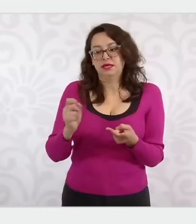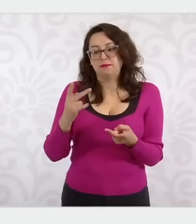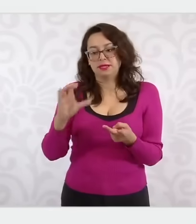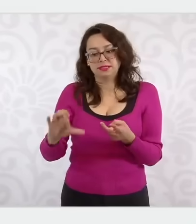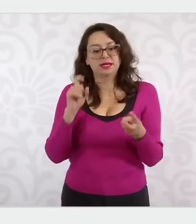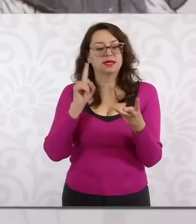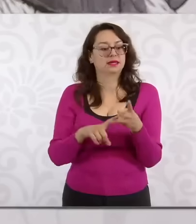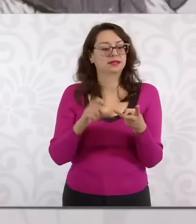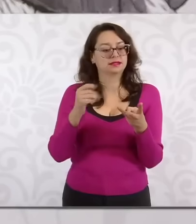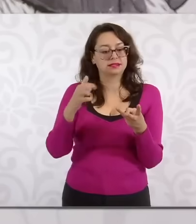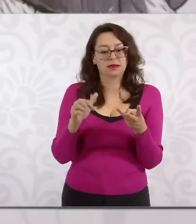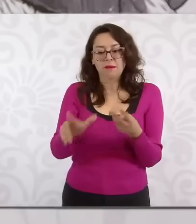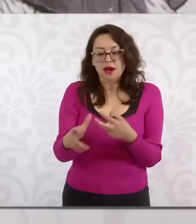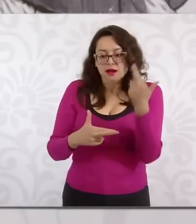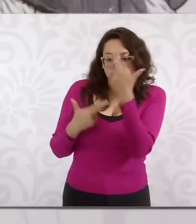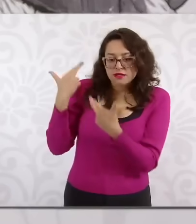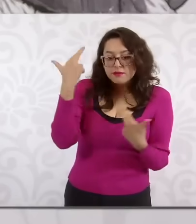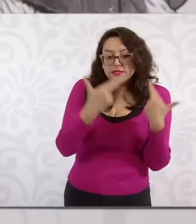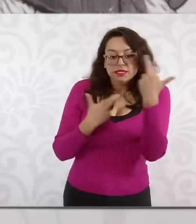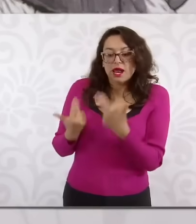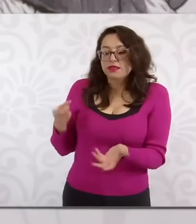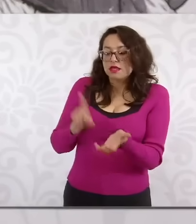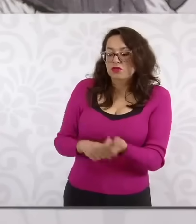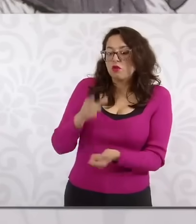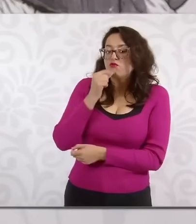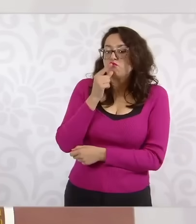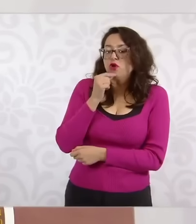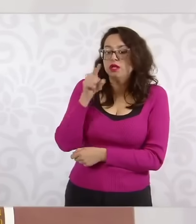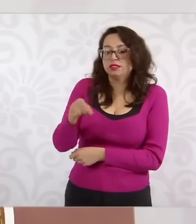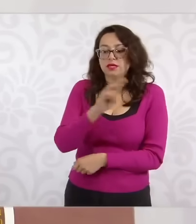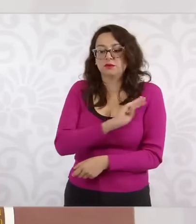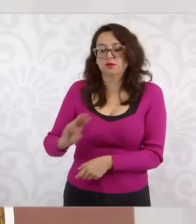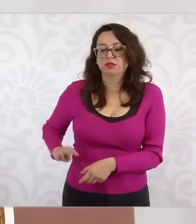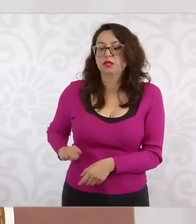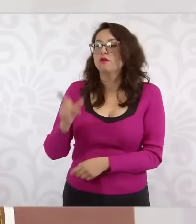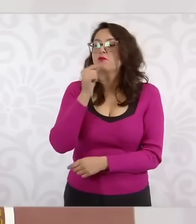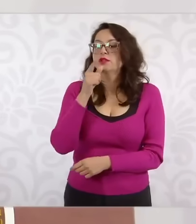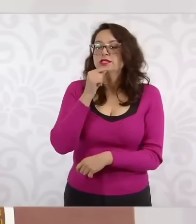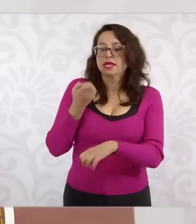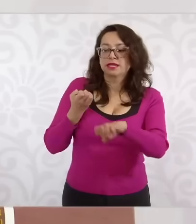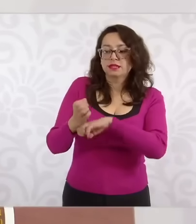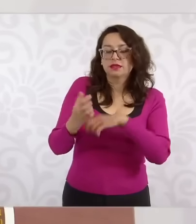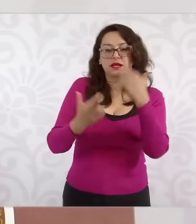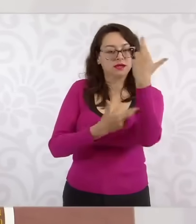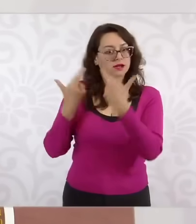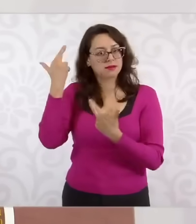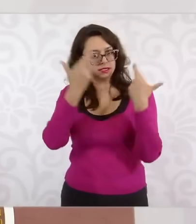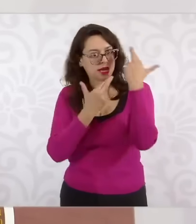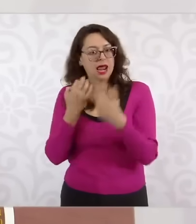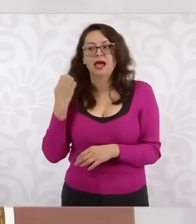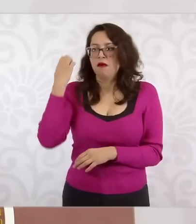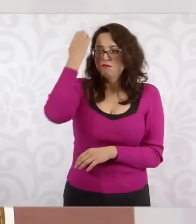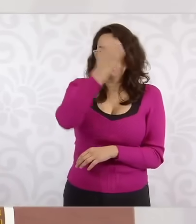Marina para la revisión de elementos de policías municipales o policías estatales y obviamente la